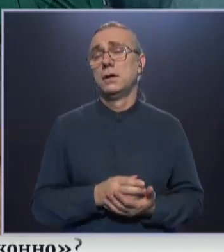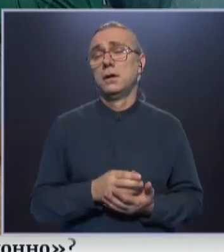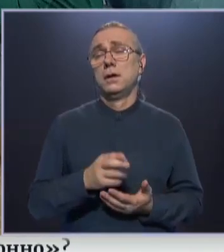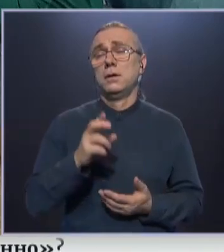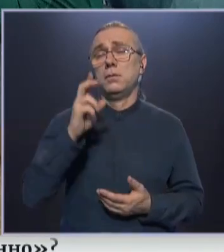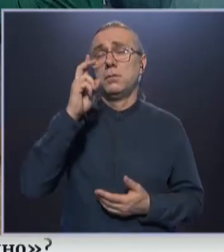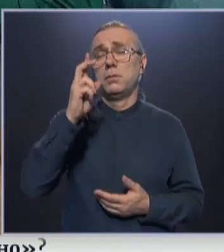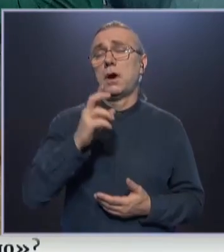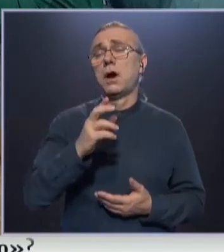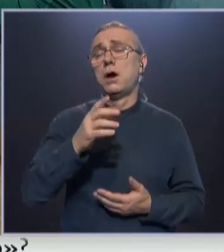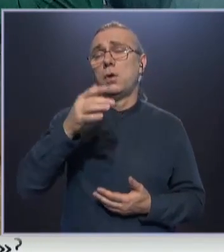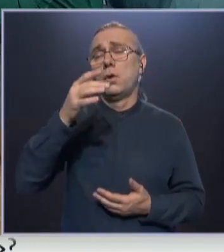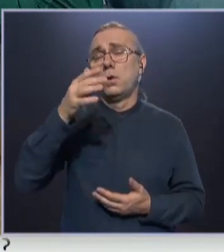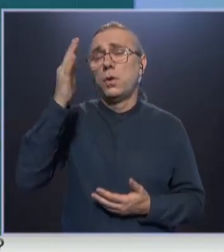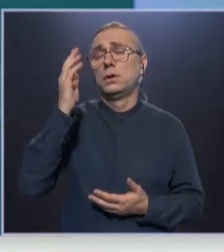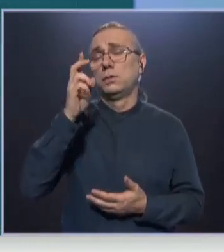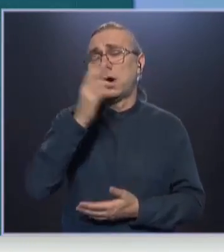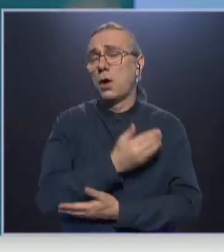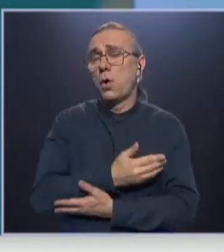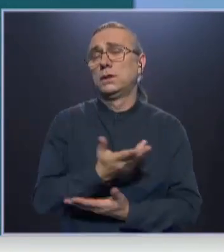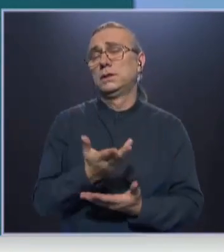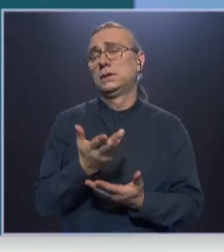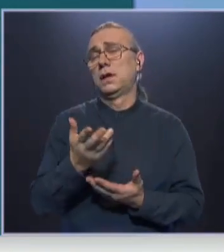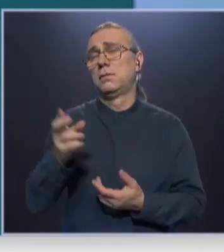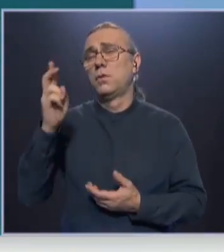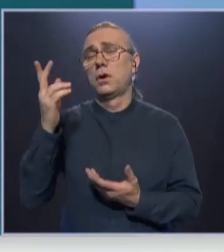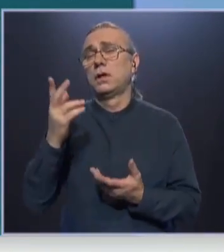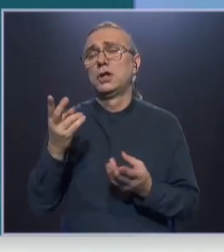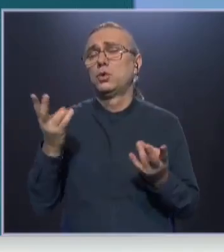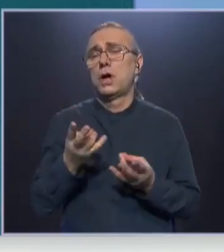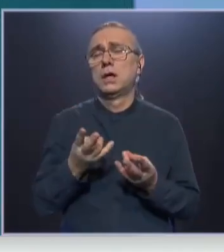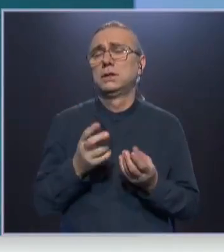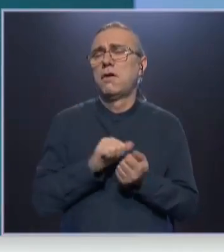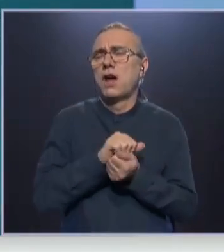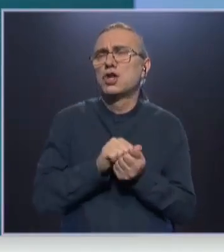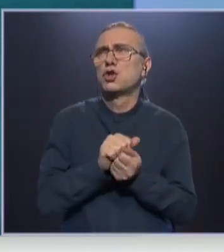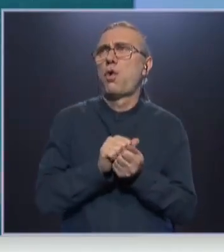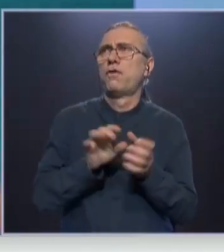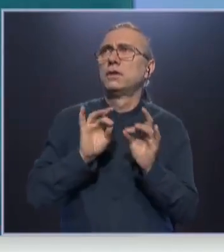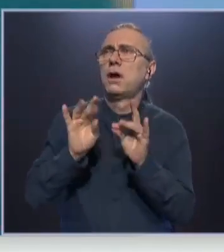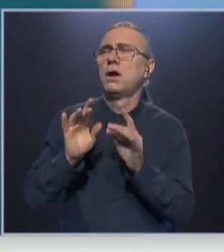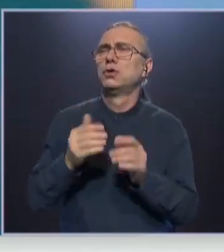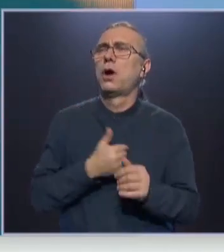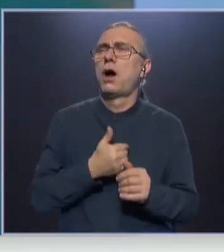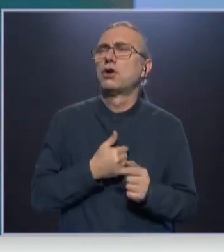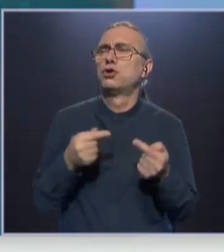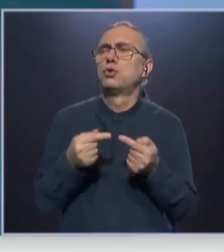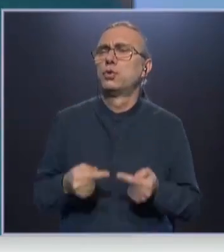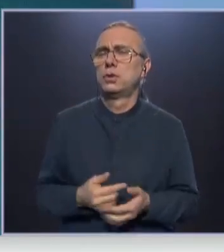в разжевывании Но теперь я для бестолковых объясняю еще третий раз и пятое что я заказываю Спасибо конечно